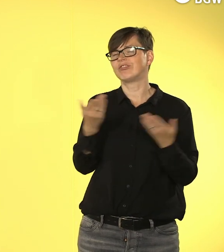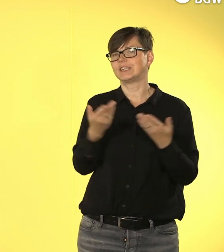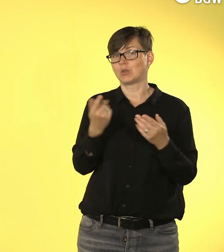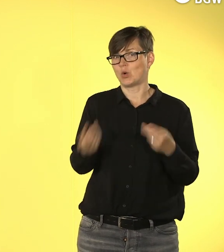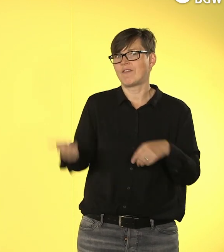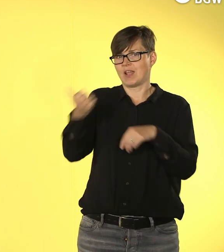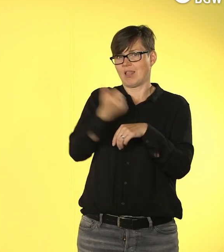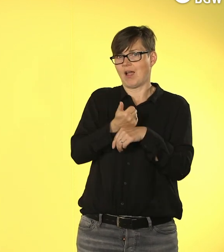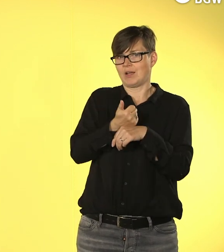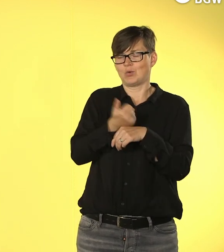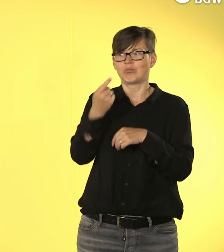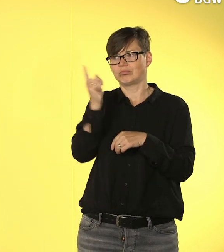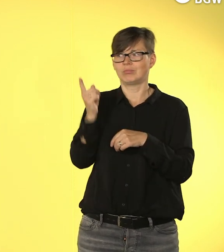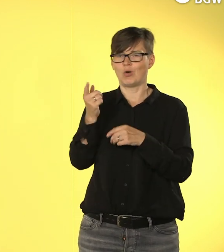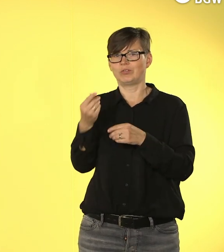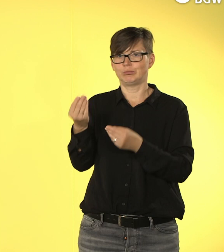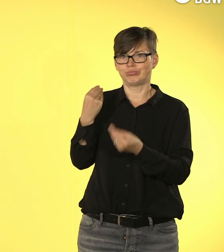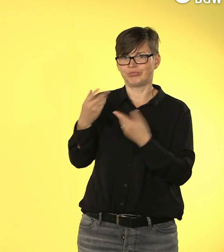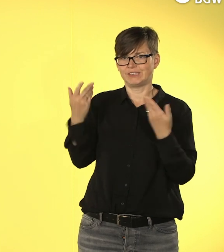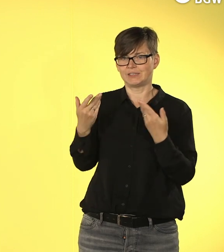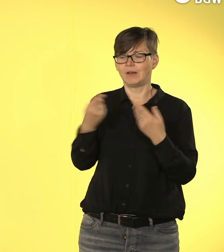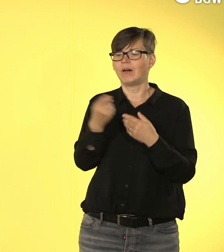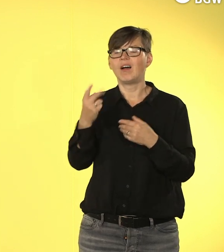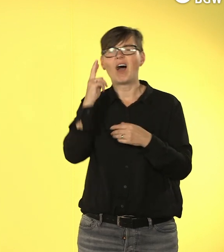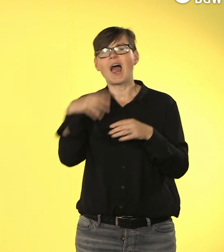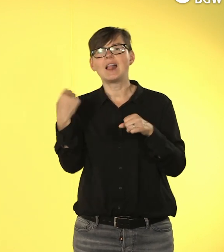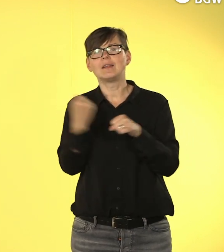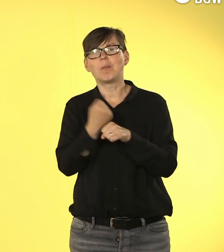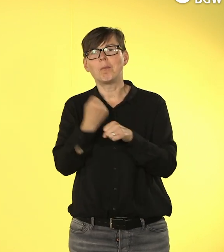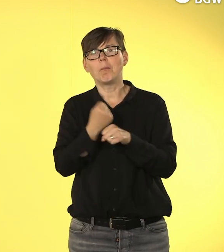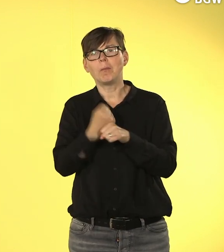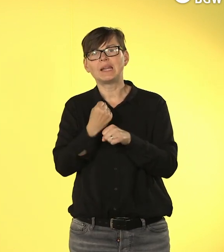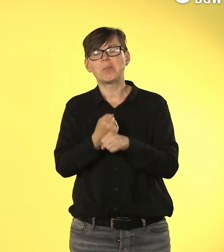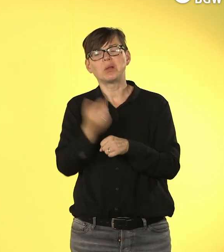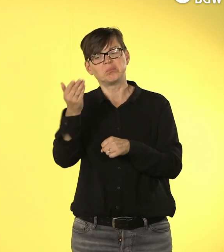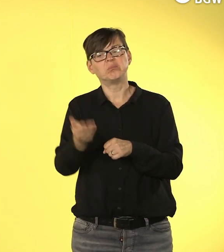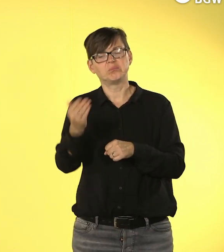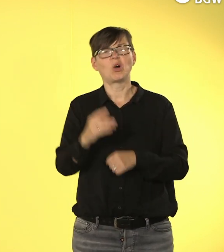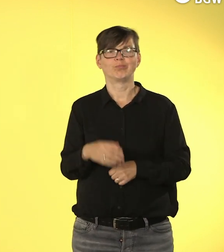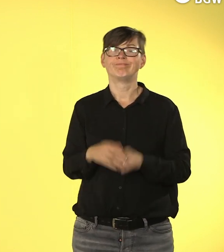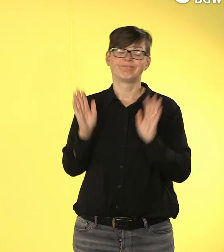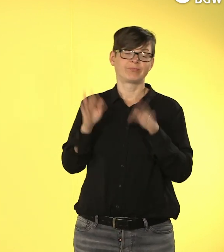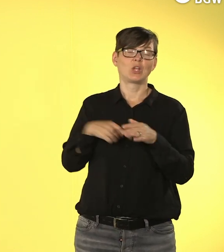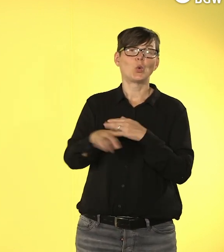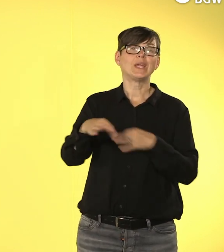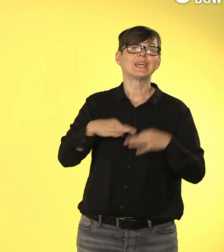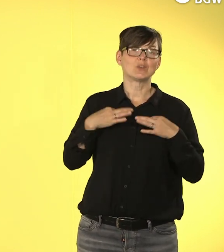Dass ältere Mitarbeiter gesundheitlich öfter fehlen,